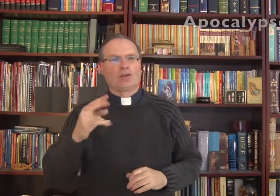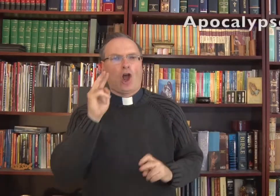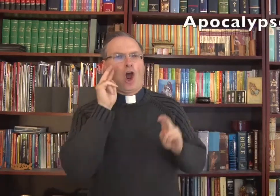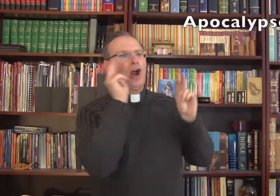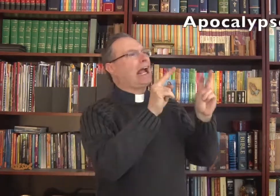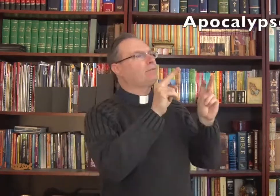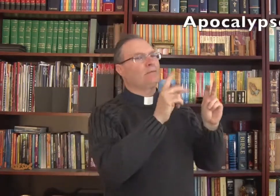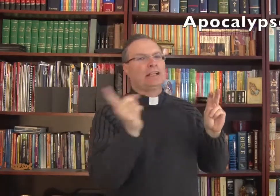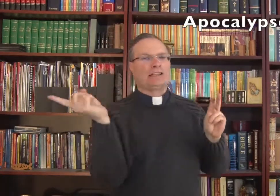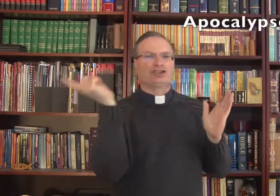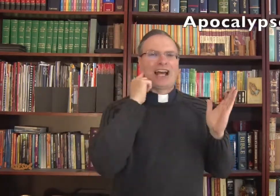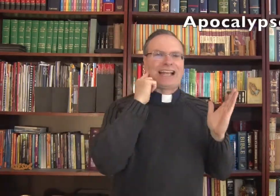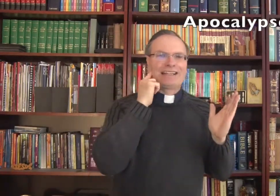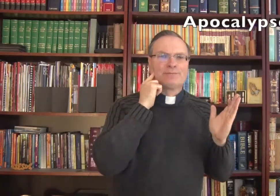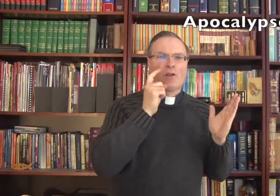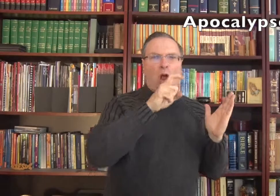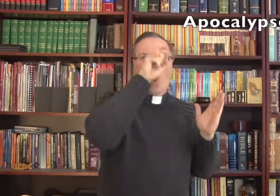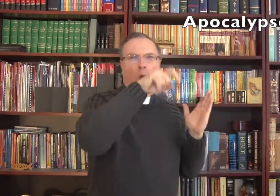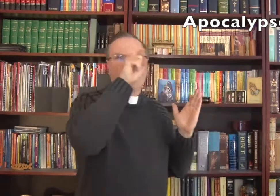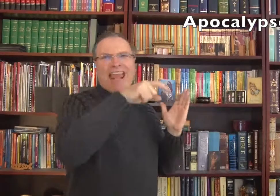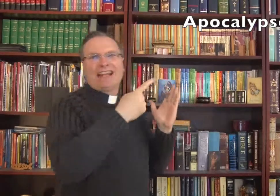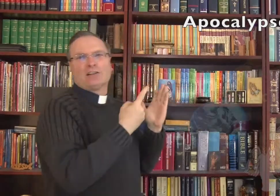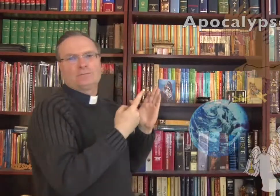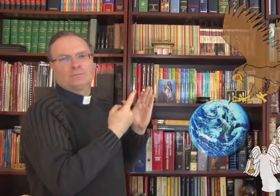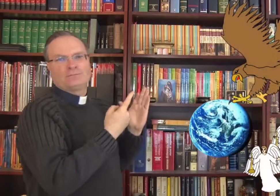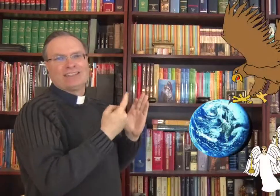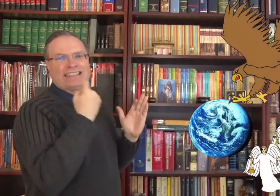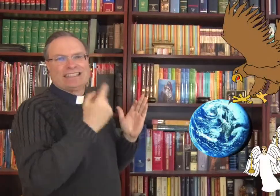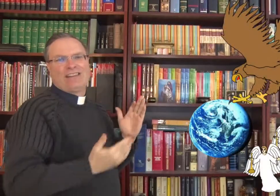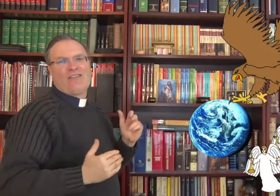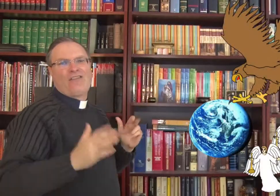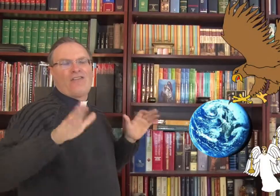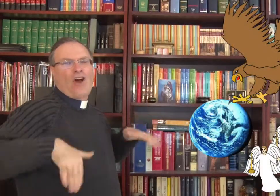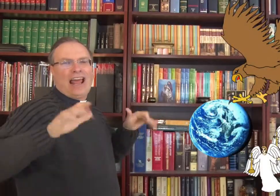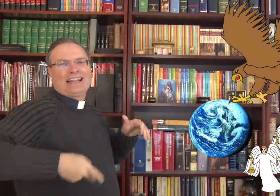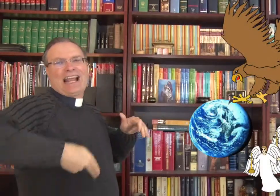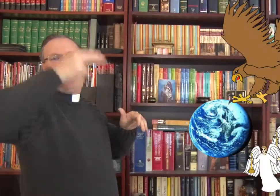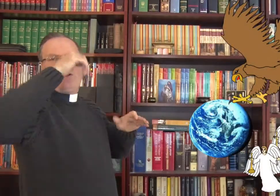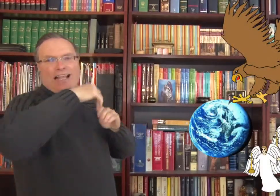«Je regardai et j'entendis un aigle qui volait très haut